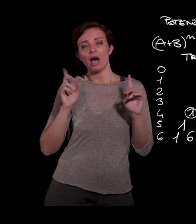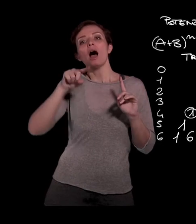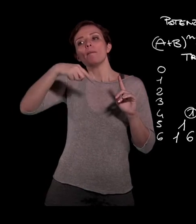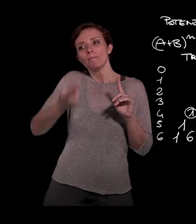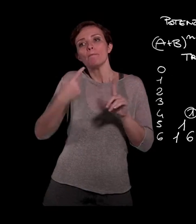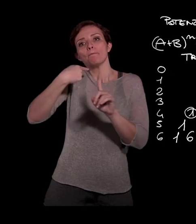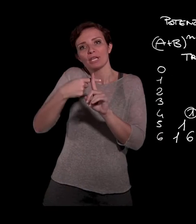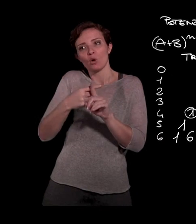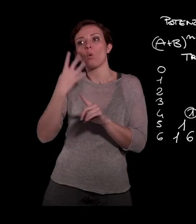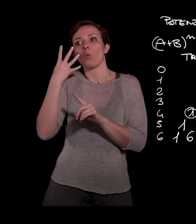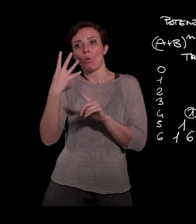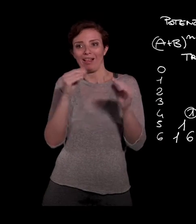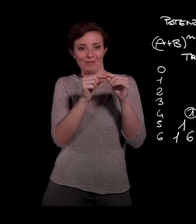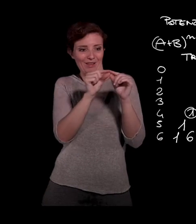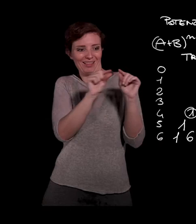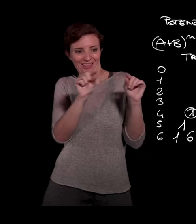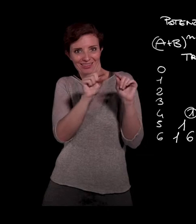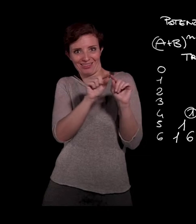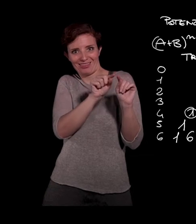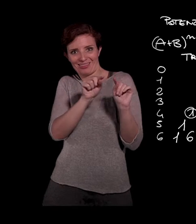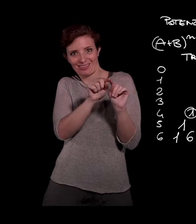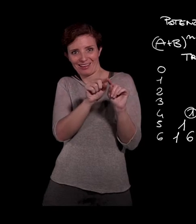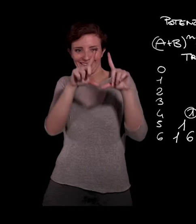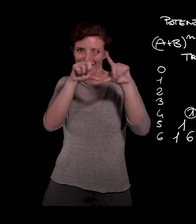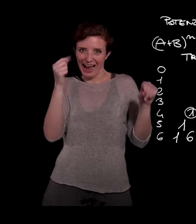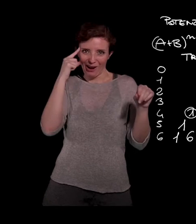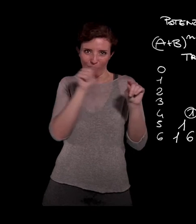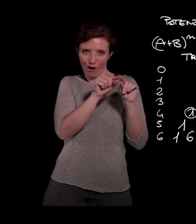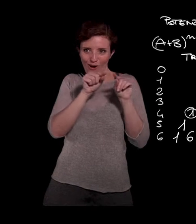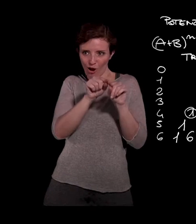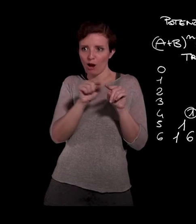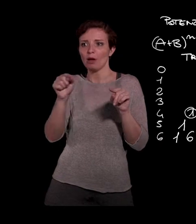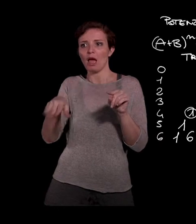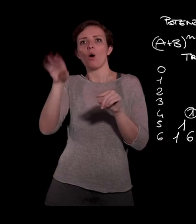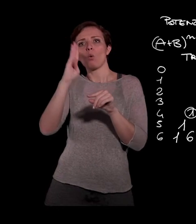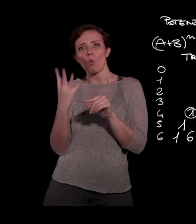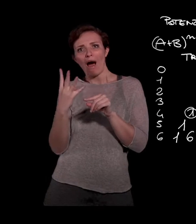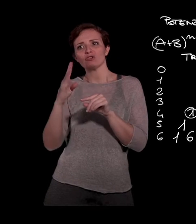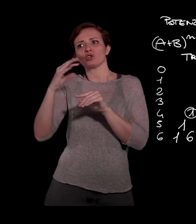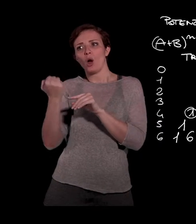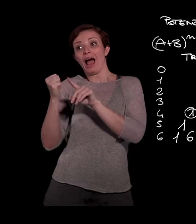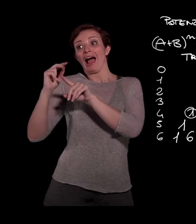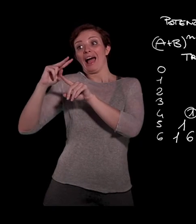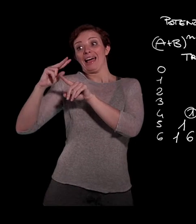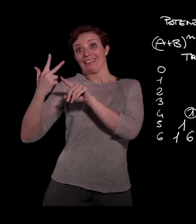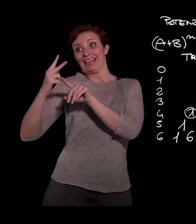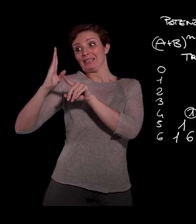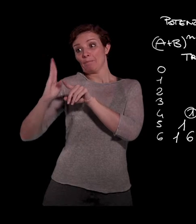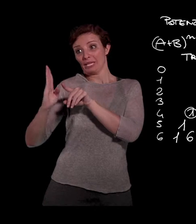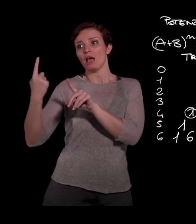Come vedete, scendiamo il grado di a e aumentiamo il grado di b e poi abbiamo 6a²b².